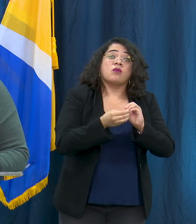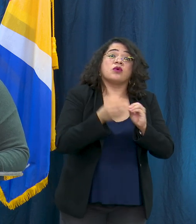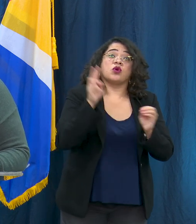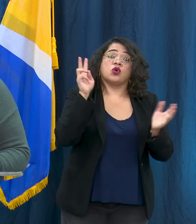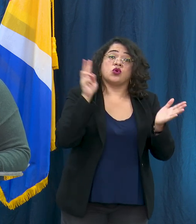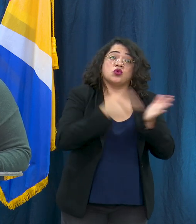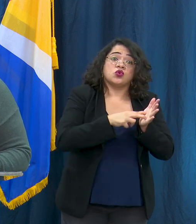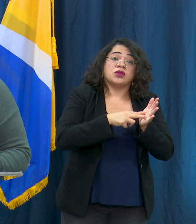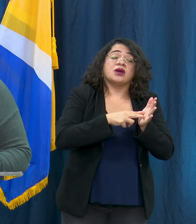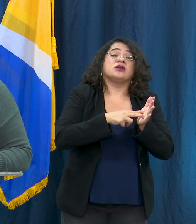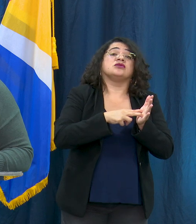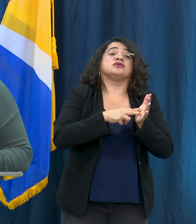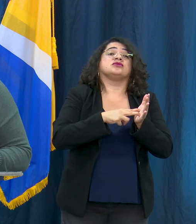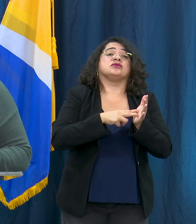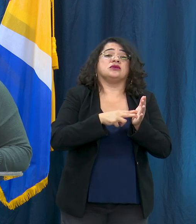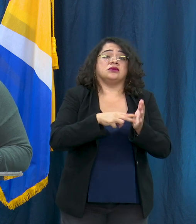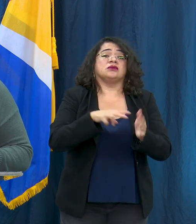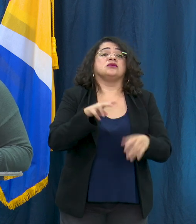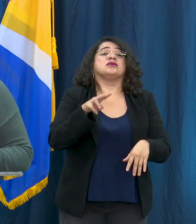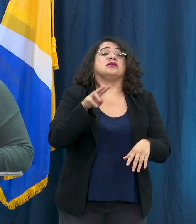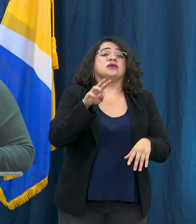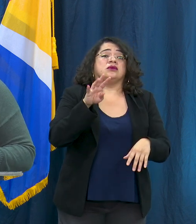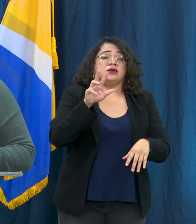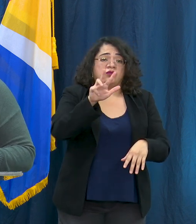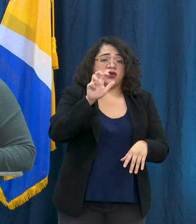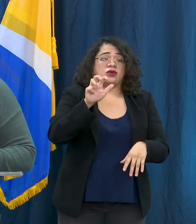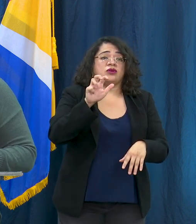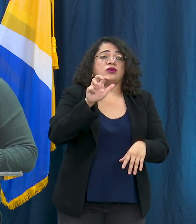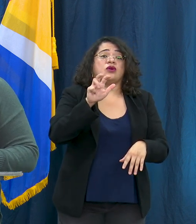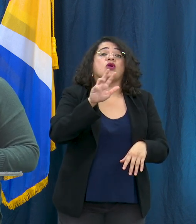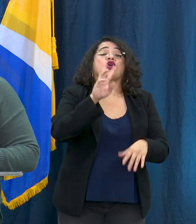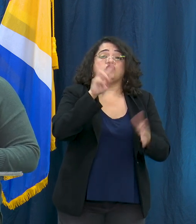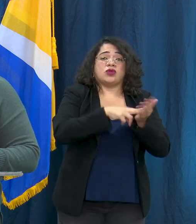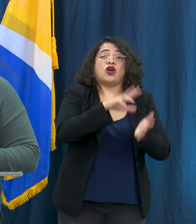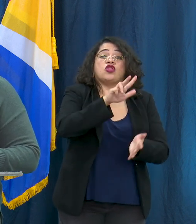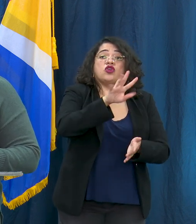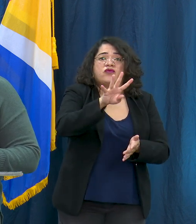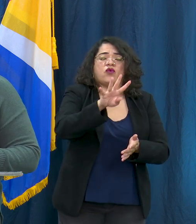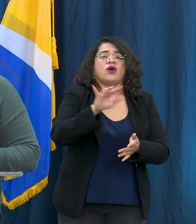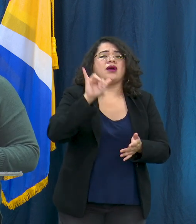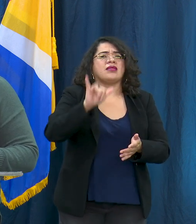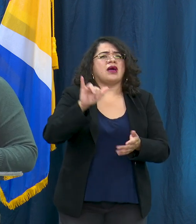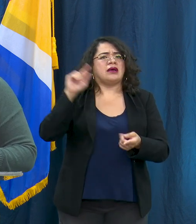este es una momento desde siete por ciento desde la no pasado y este numero